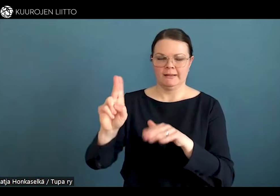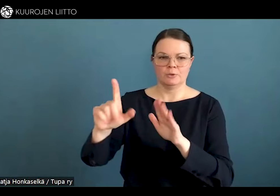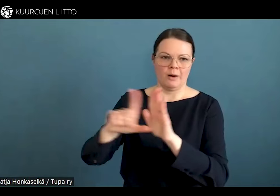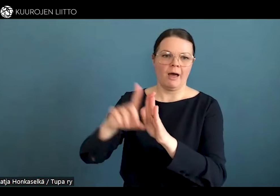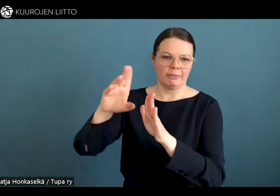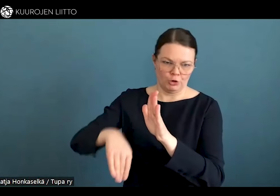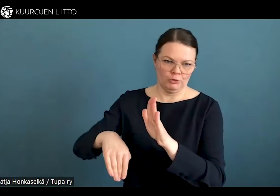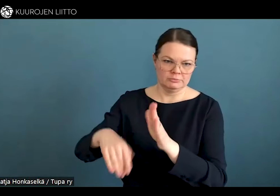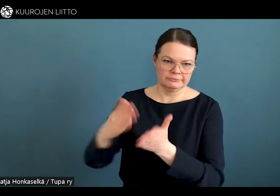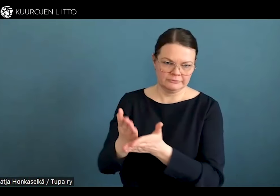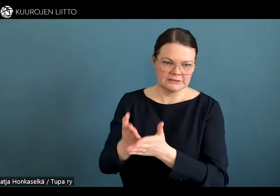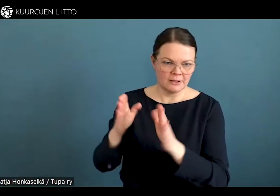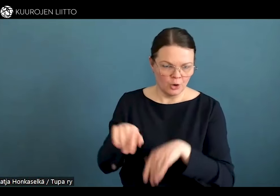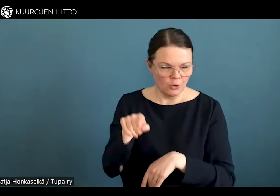hankinnoissa olevien laittomuuksien takia.